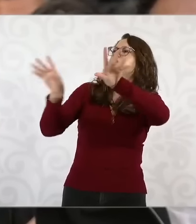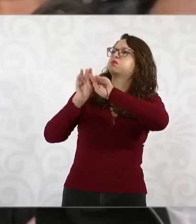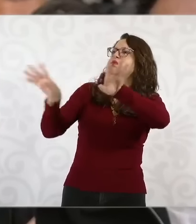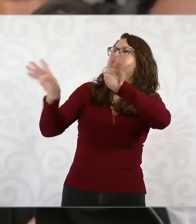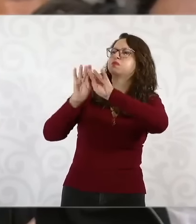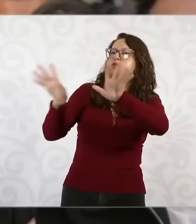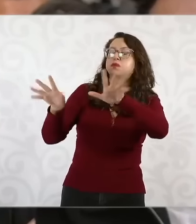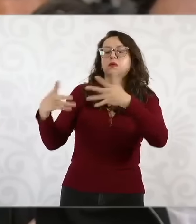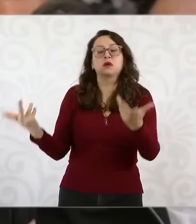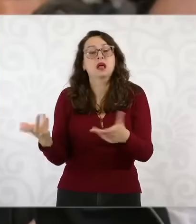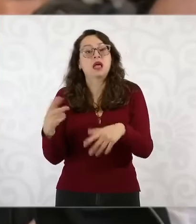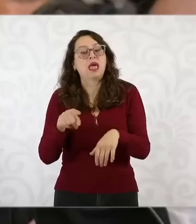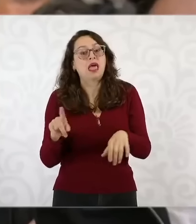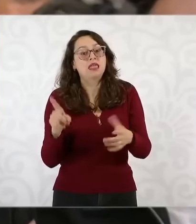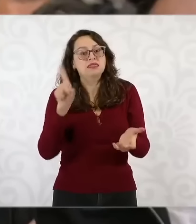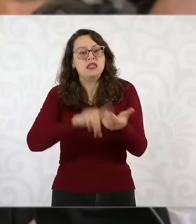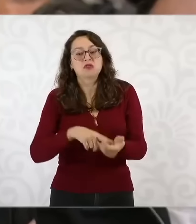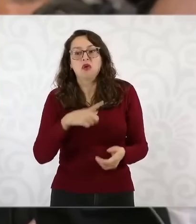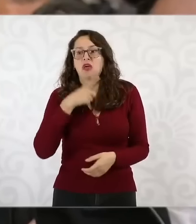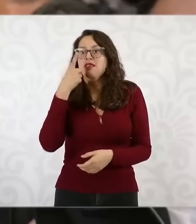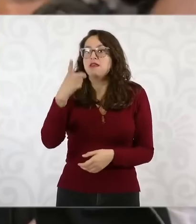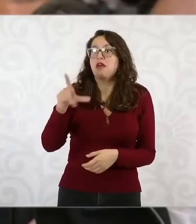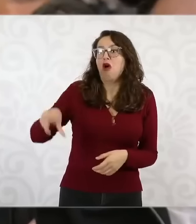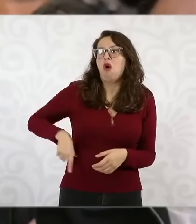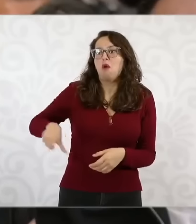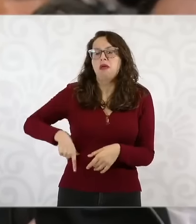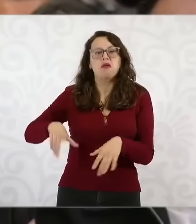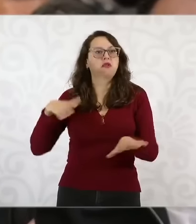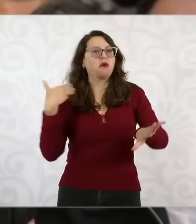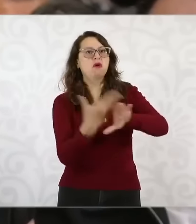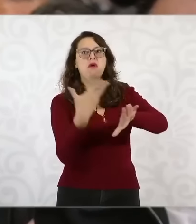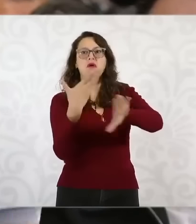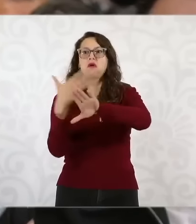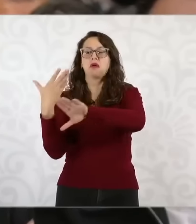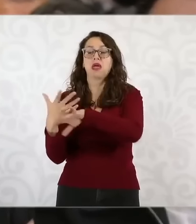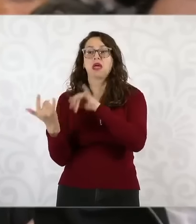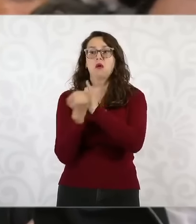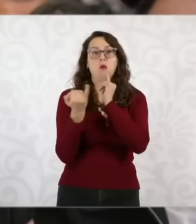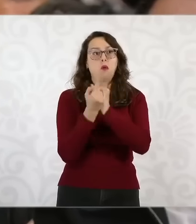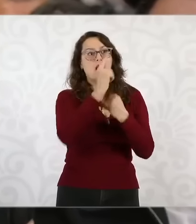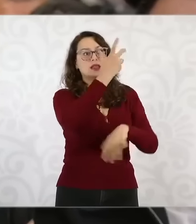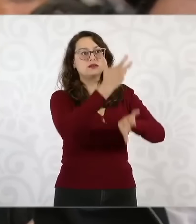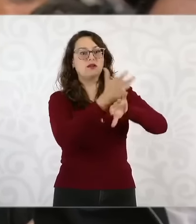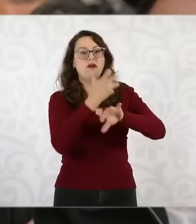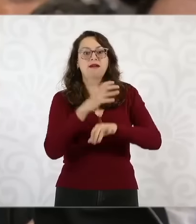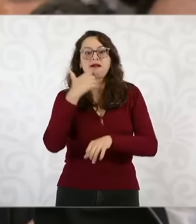estadounidenses que intentan presionar a México y a otras en eh a otros países de América Latina,